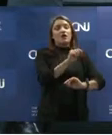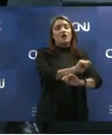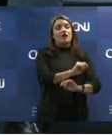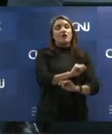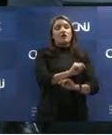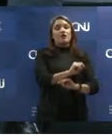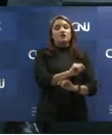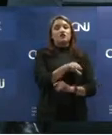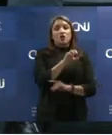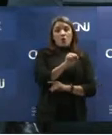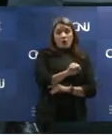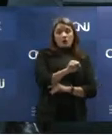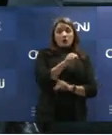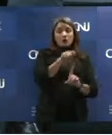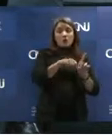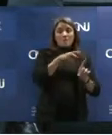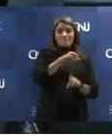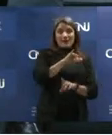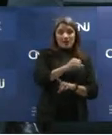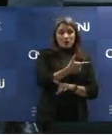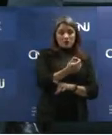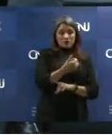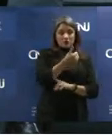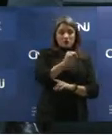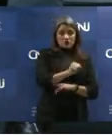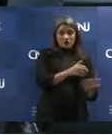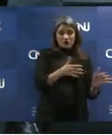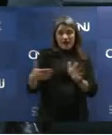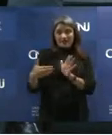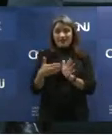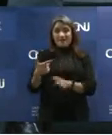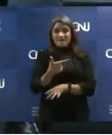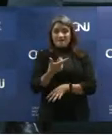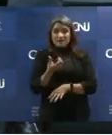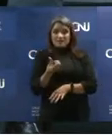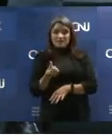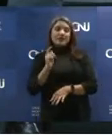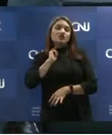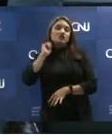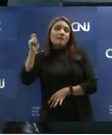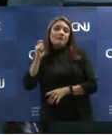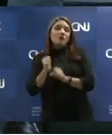a 26 de abril de 2019. E lembrando que em setembro deste ano ela tirou férias.